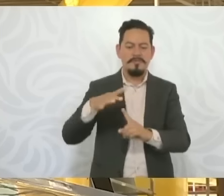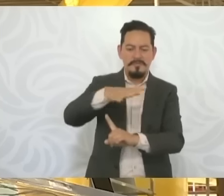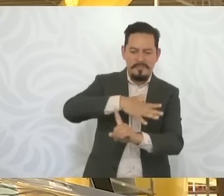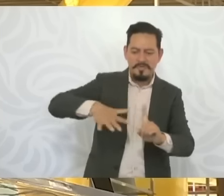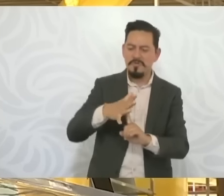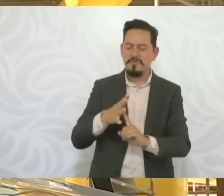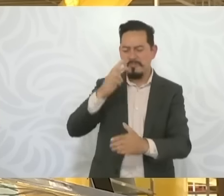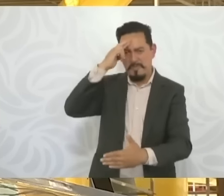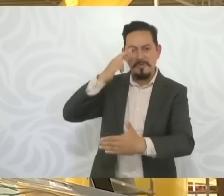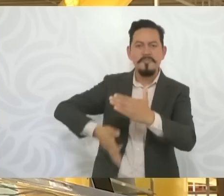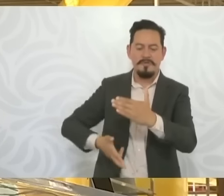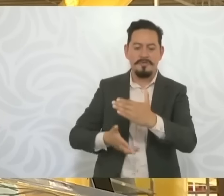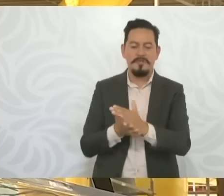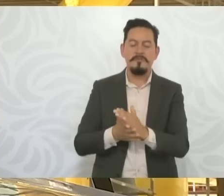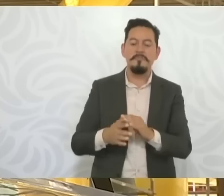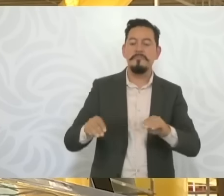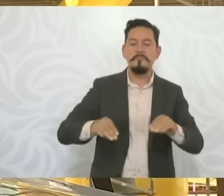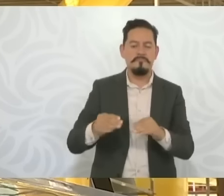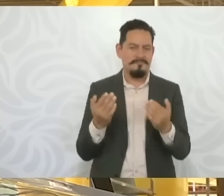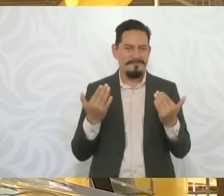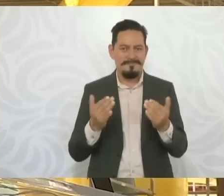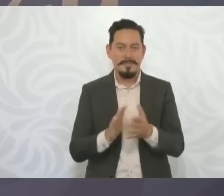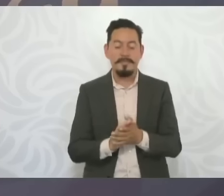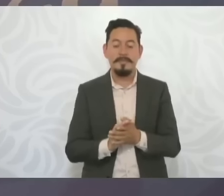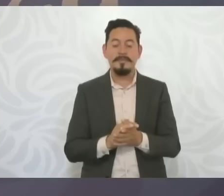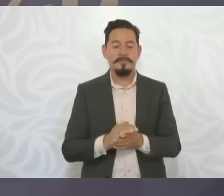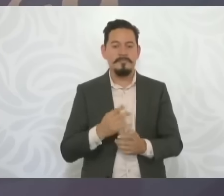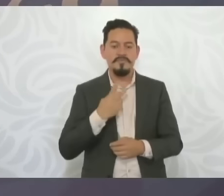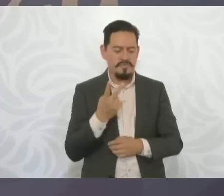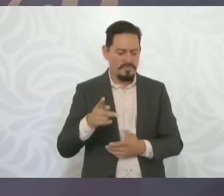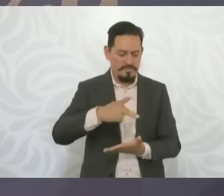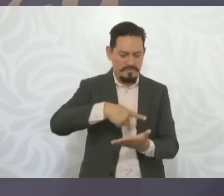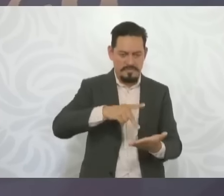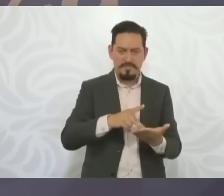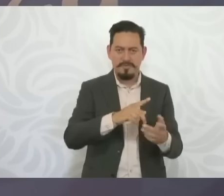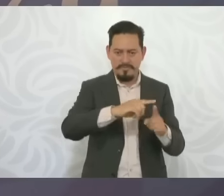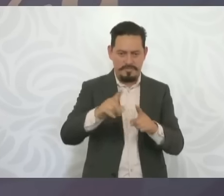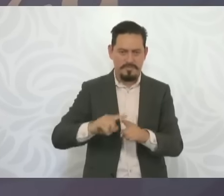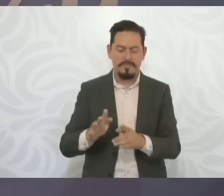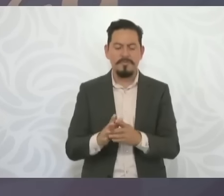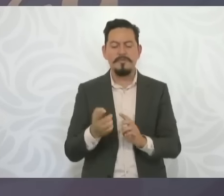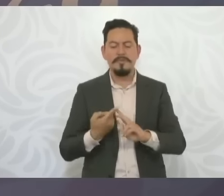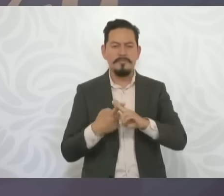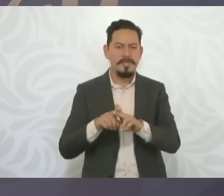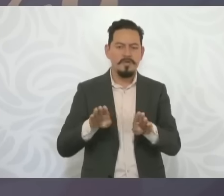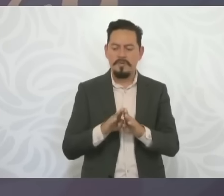rapiña extractivista. La voz del general sea se nutría del llanto de las comunidades indígenas